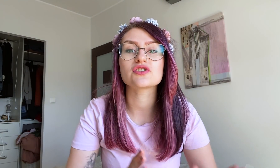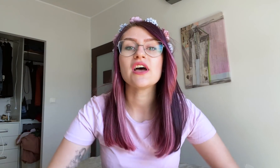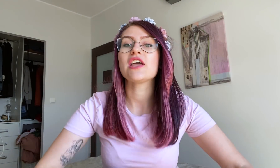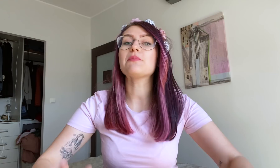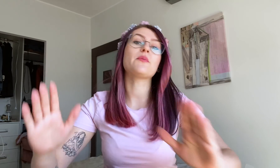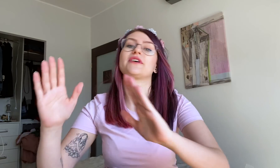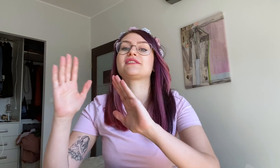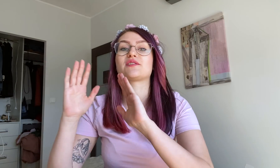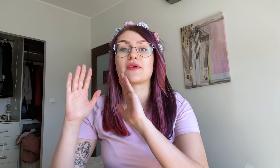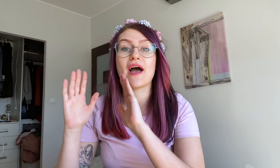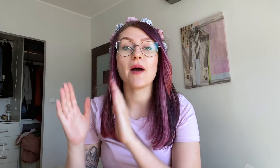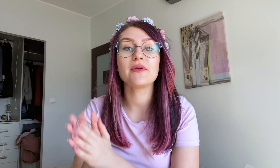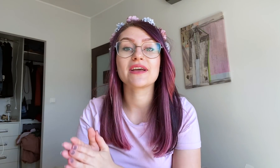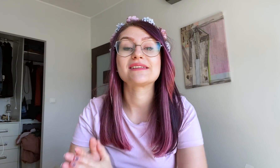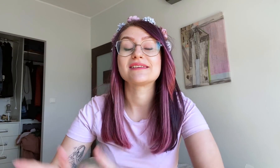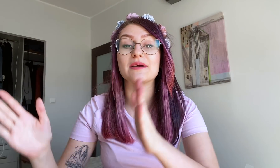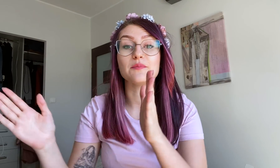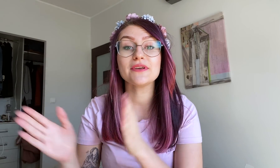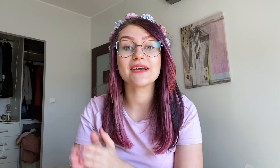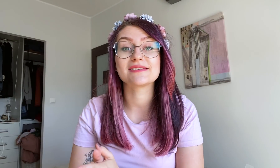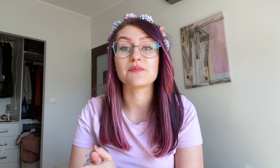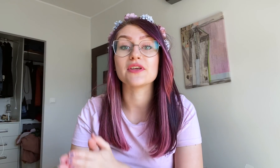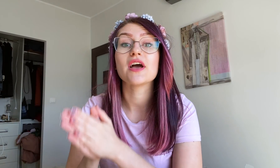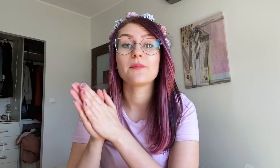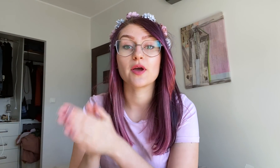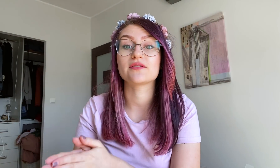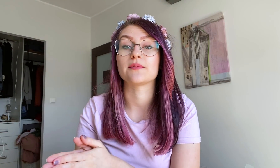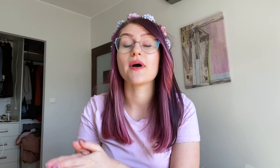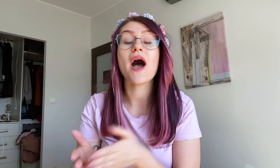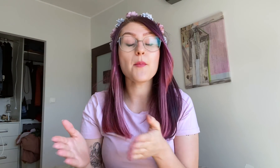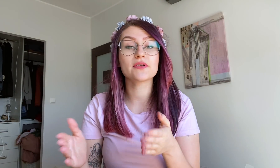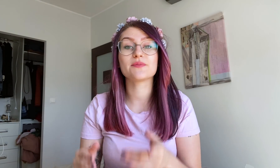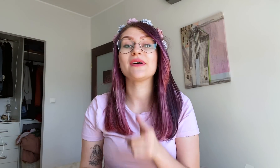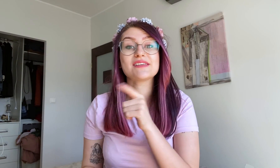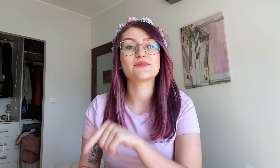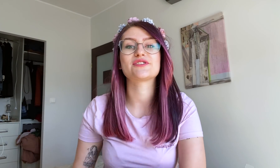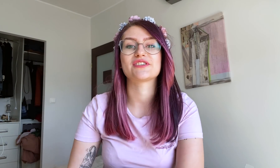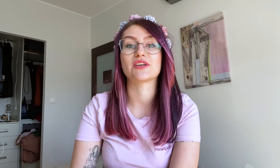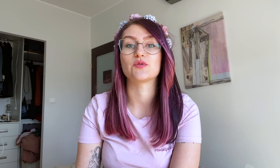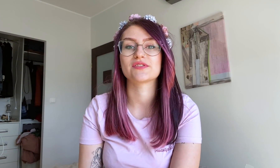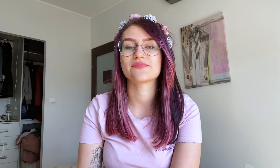i pobierzcie sobie aplikację "Migaj z nami PJM". A potem zapiszcie się na kurs.